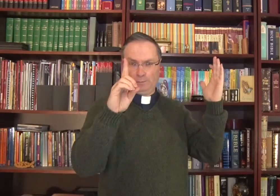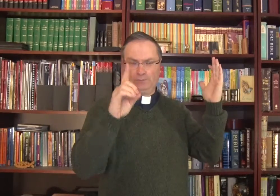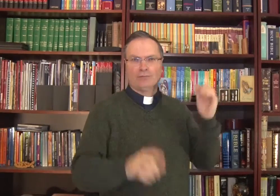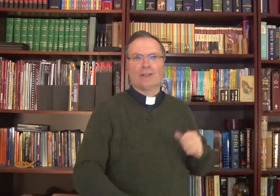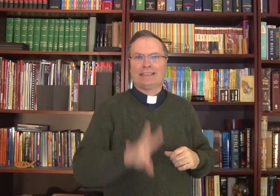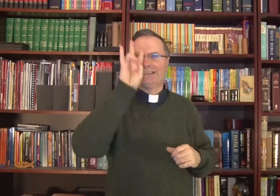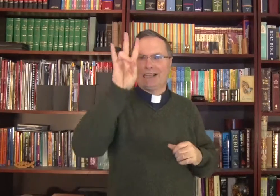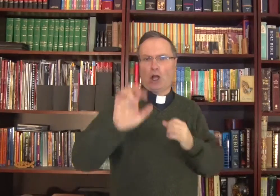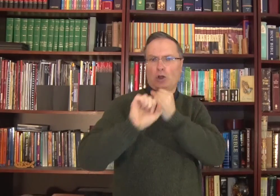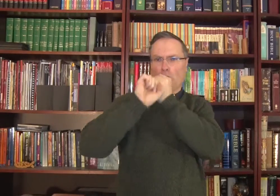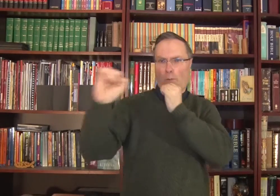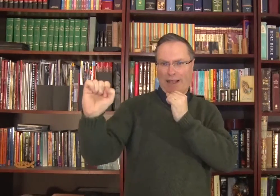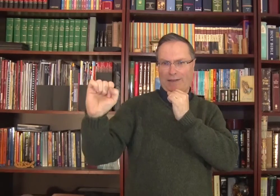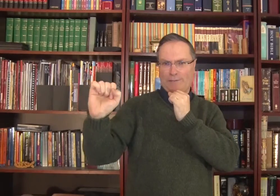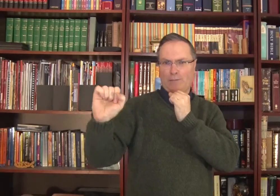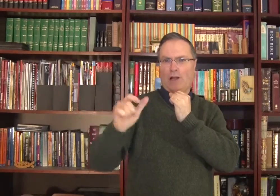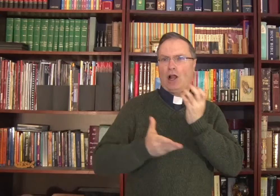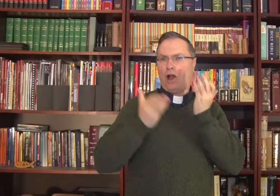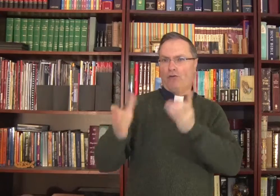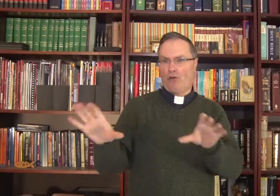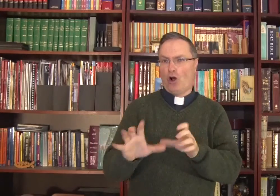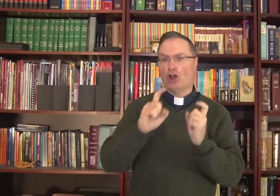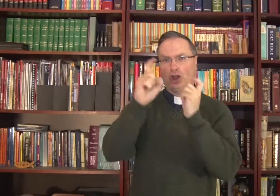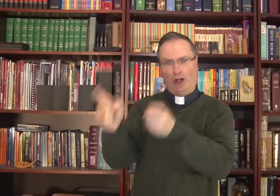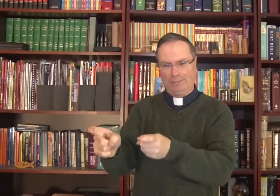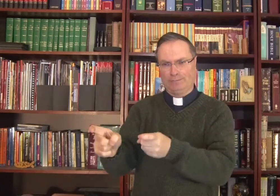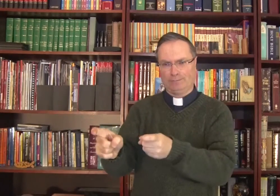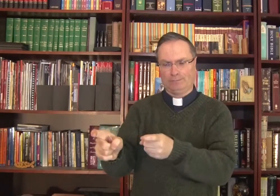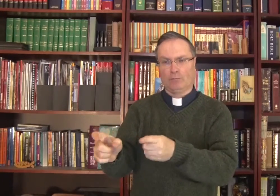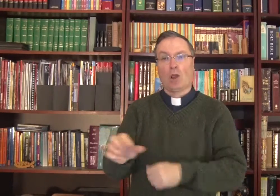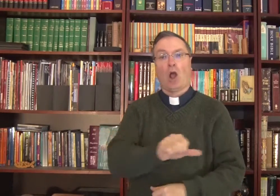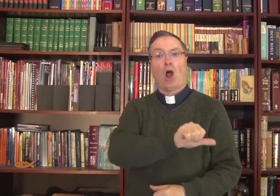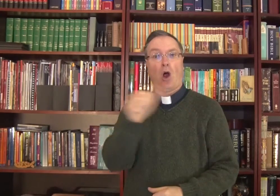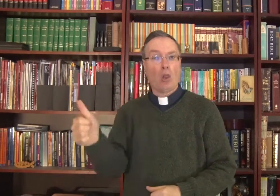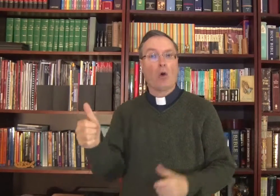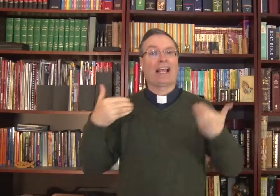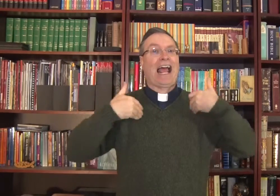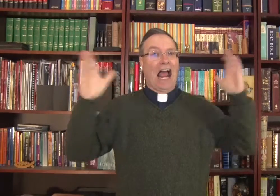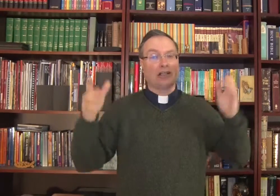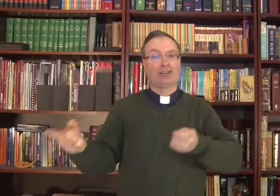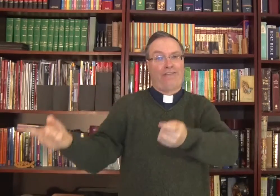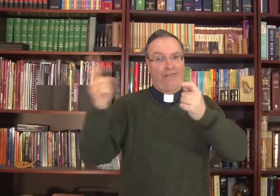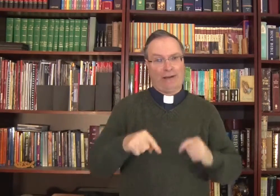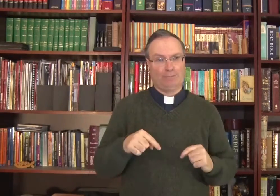sept trompettes leur furent données. Un autre ange vint.